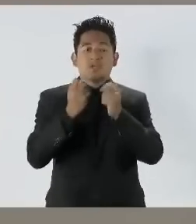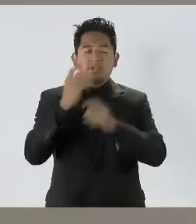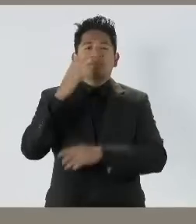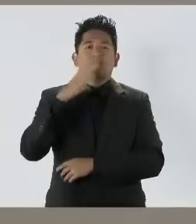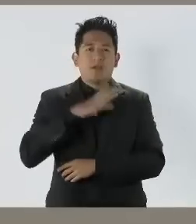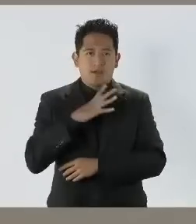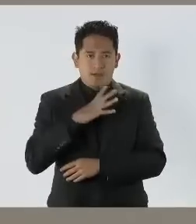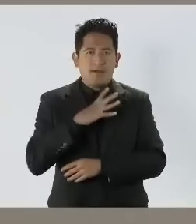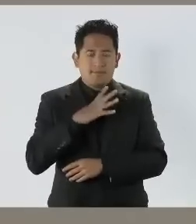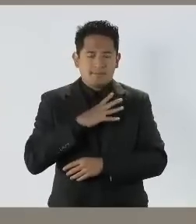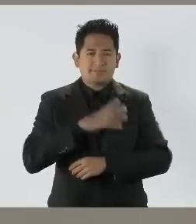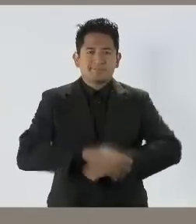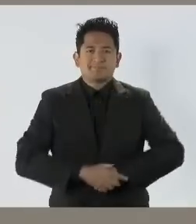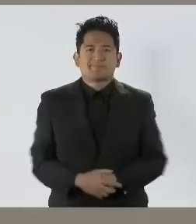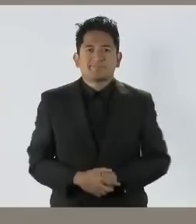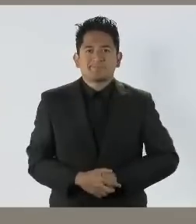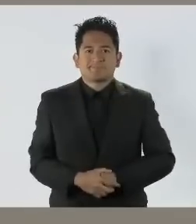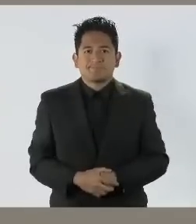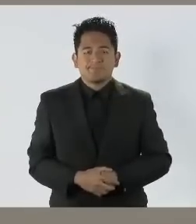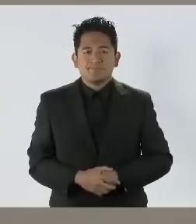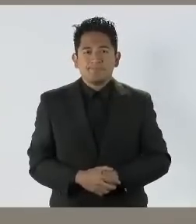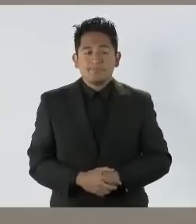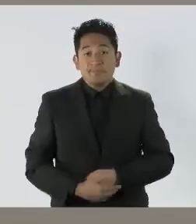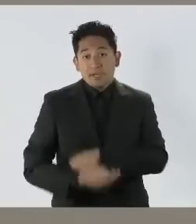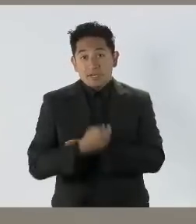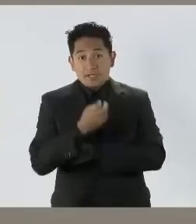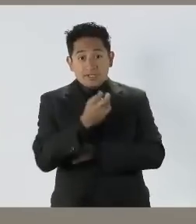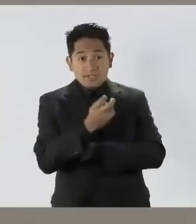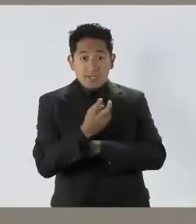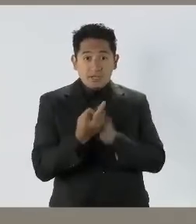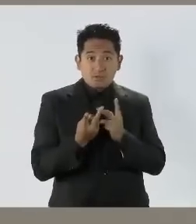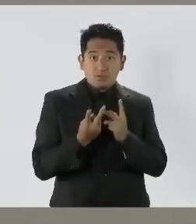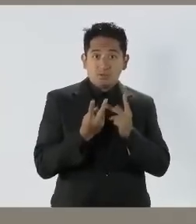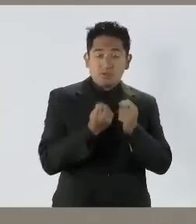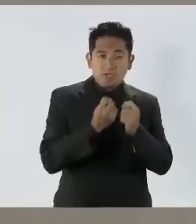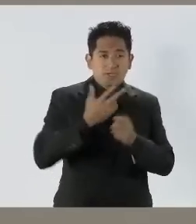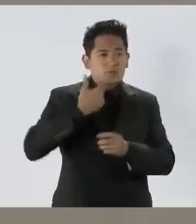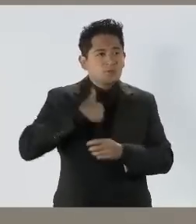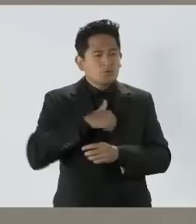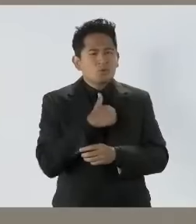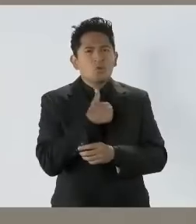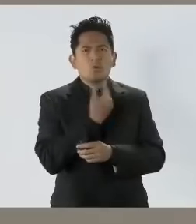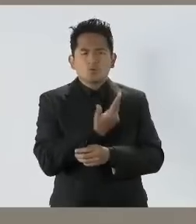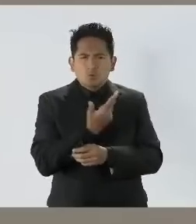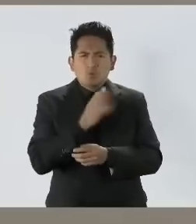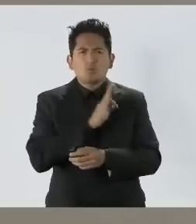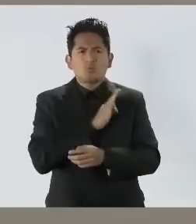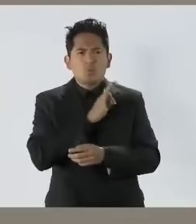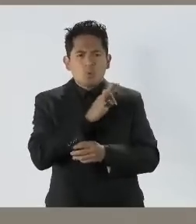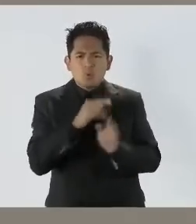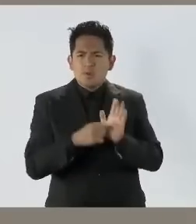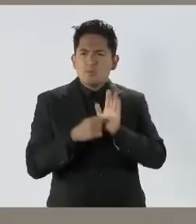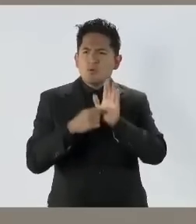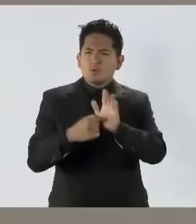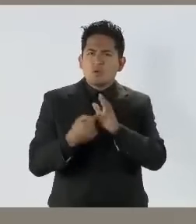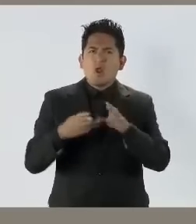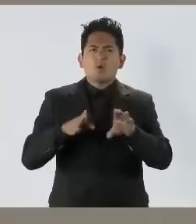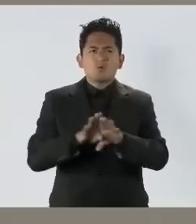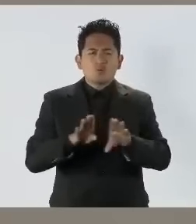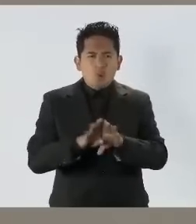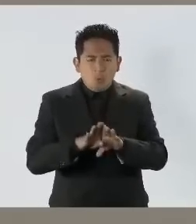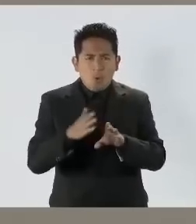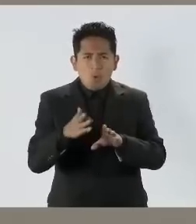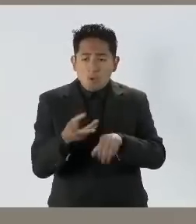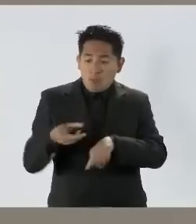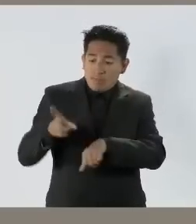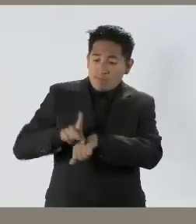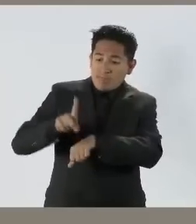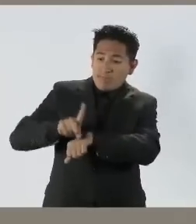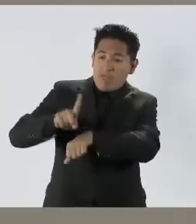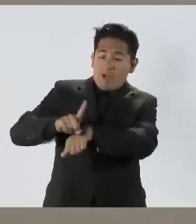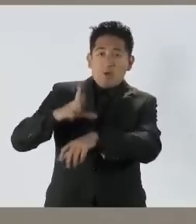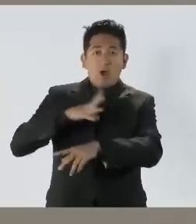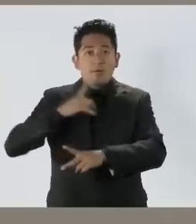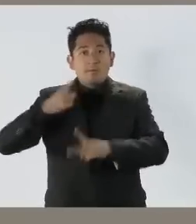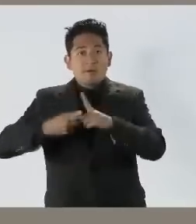impacto estos resultados pueden verse también en el promedio diario de delitos que bajó de